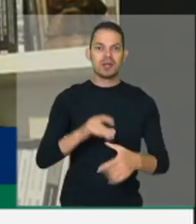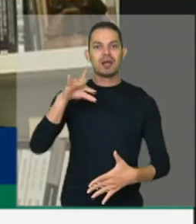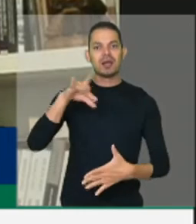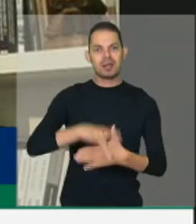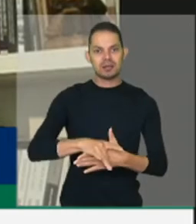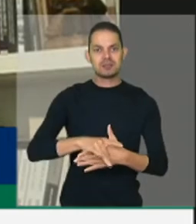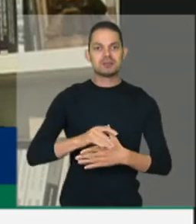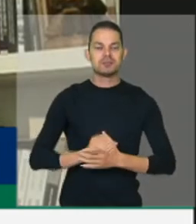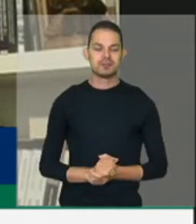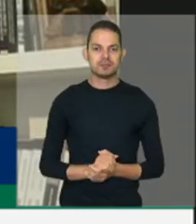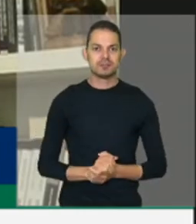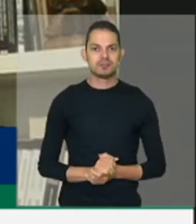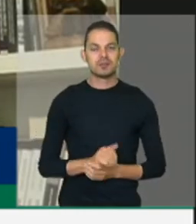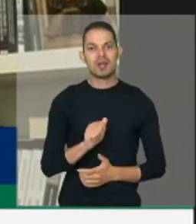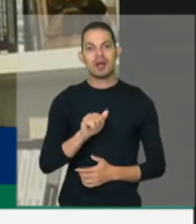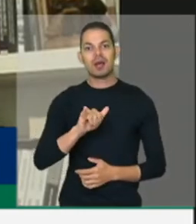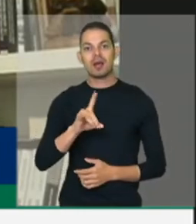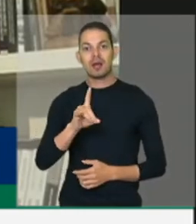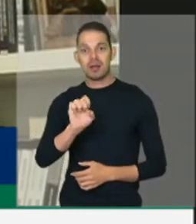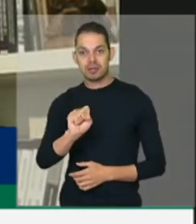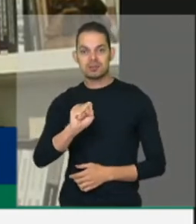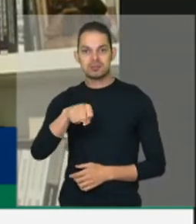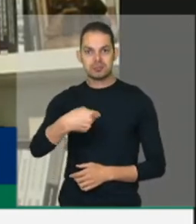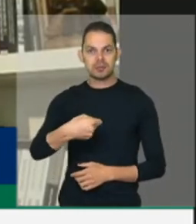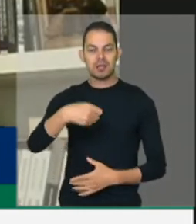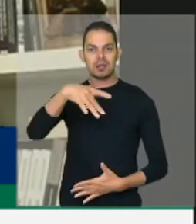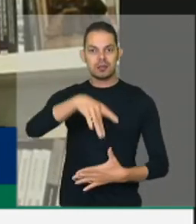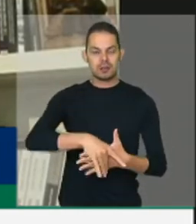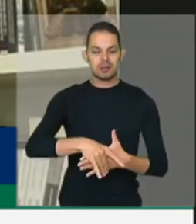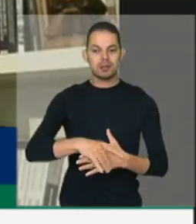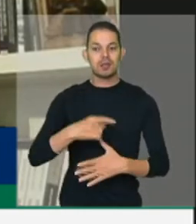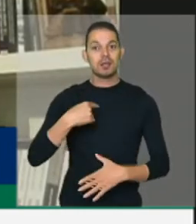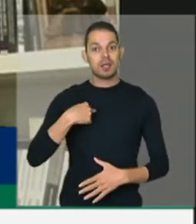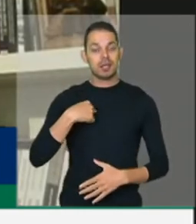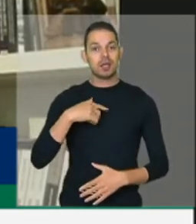MUNDO É O HIV/AIDS . FALO AQUI NA CONDIÇÃO DE EX-MINISTRO DA SAÚDE... OCUPANDO ESPAÇO... DO PT... E